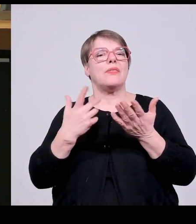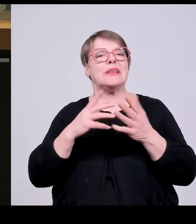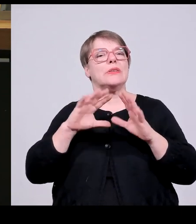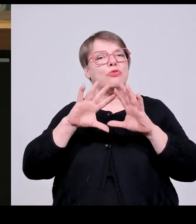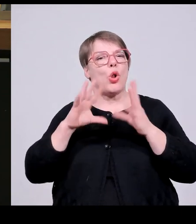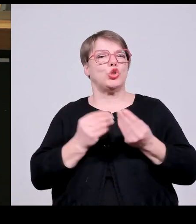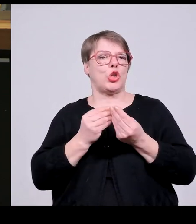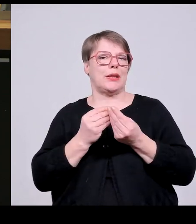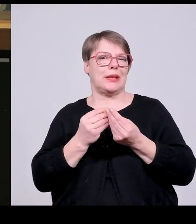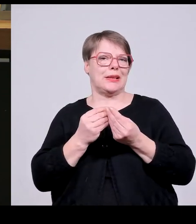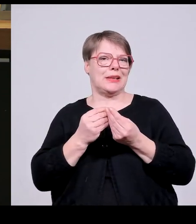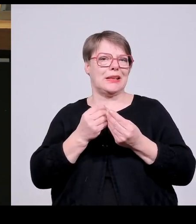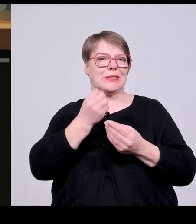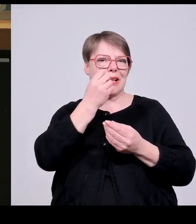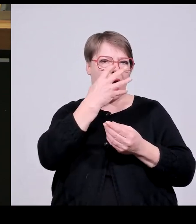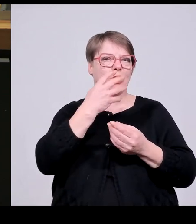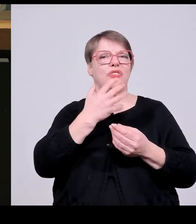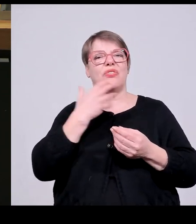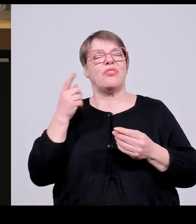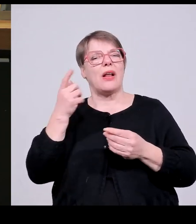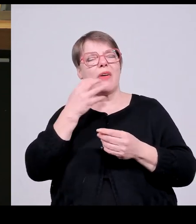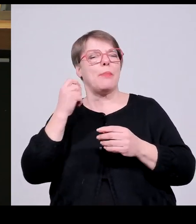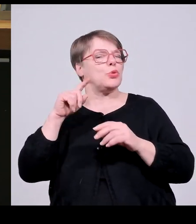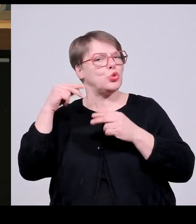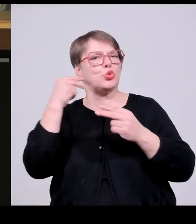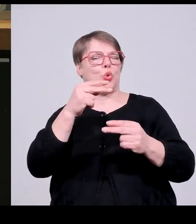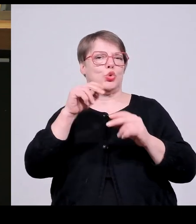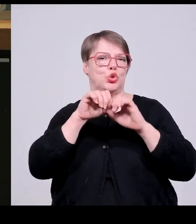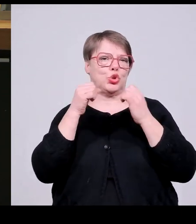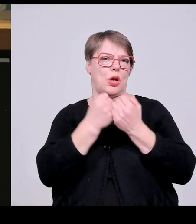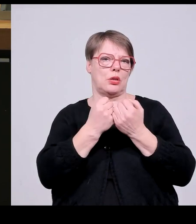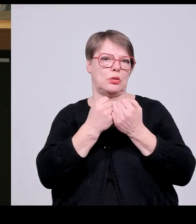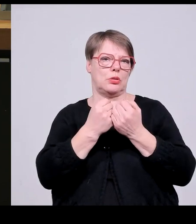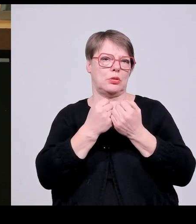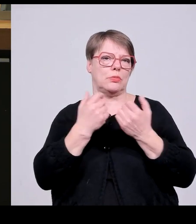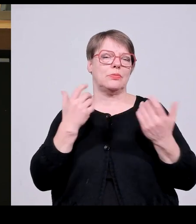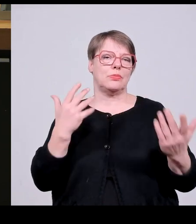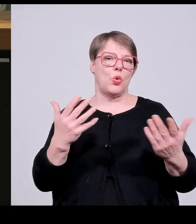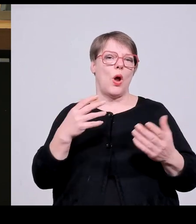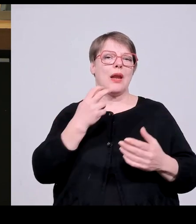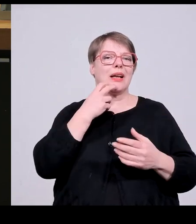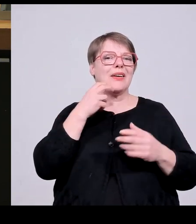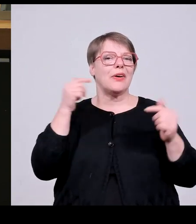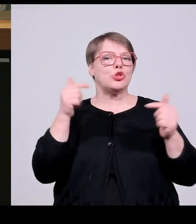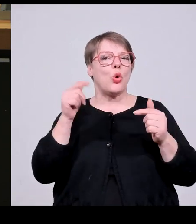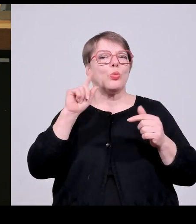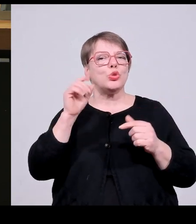Wir wissen die Gewerkschaften an unserer Seite. Und natürlich haben wir eigentlich wesentlich